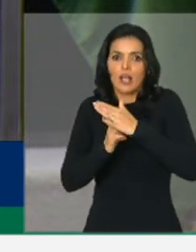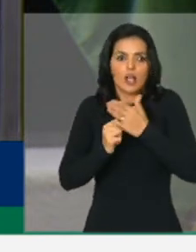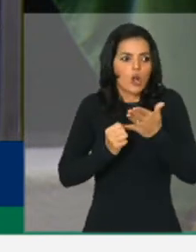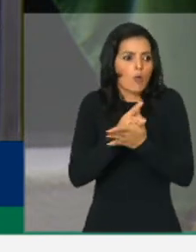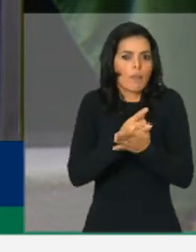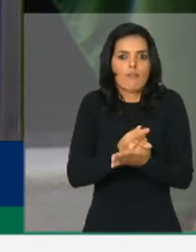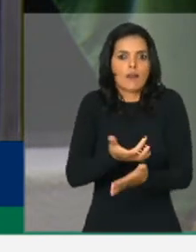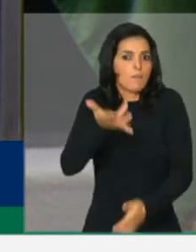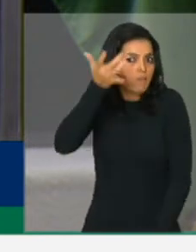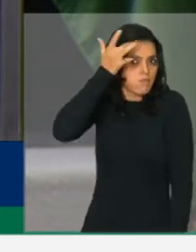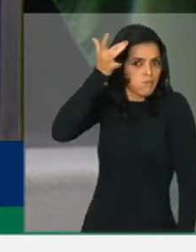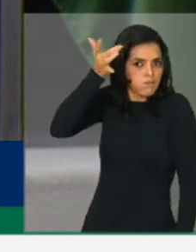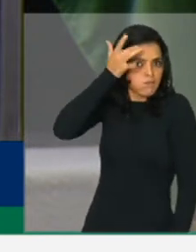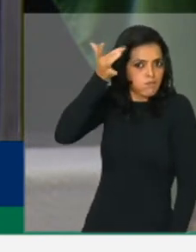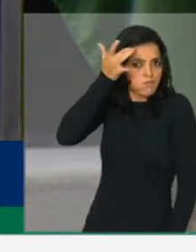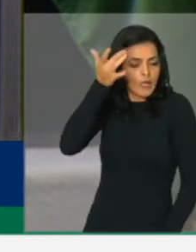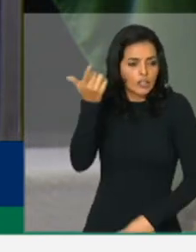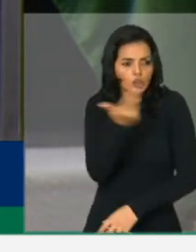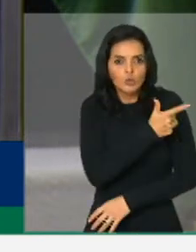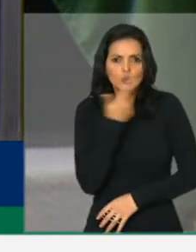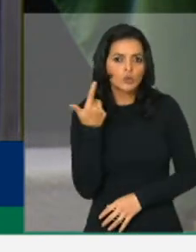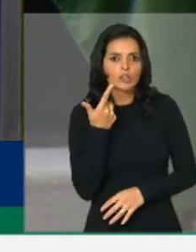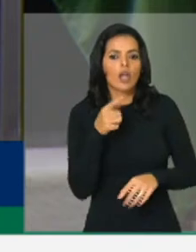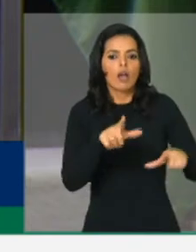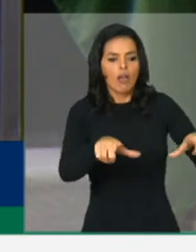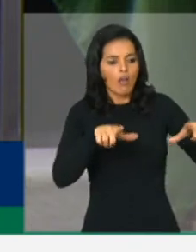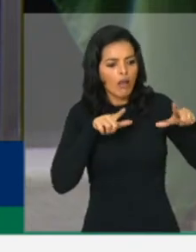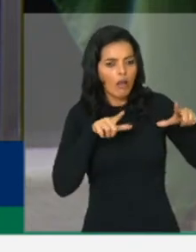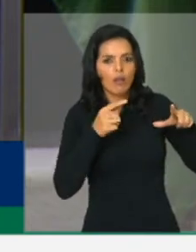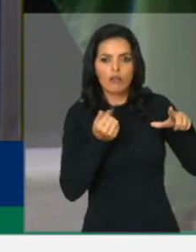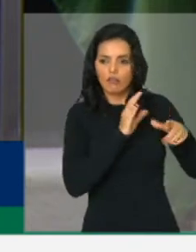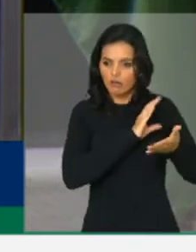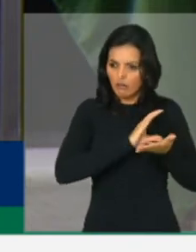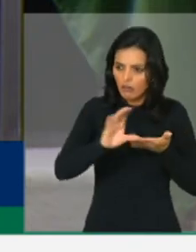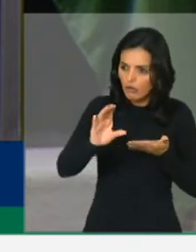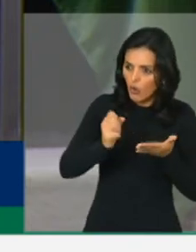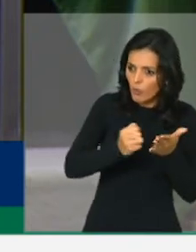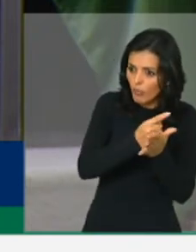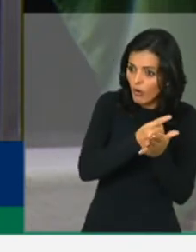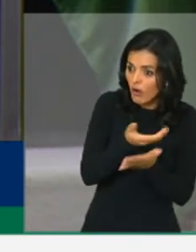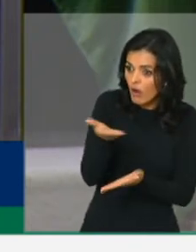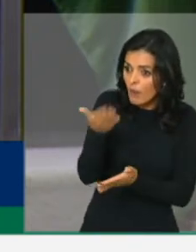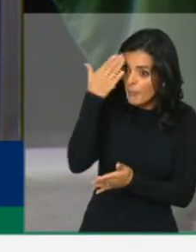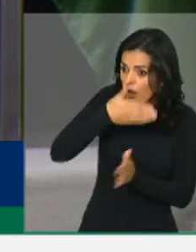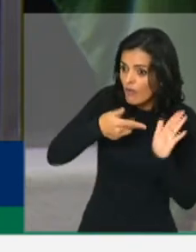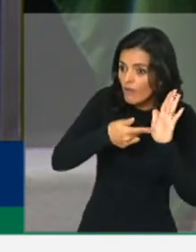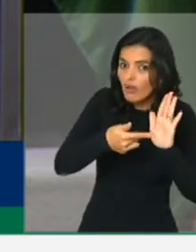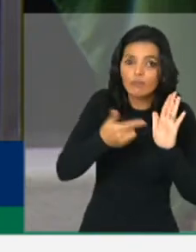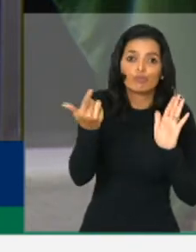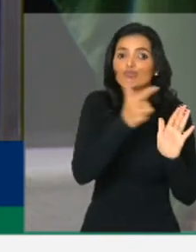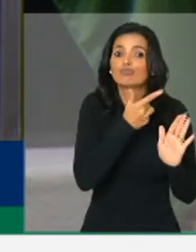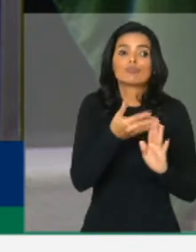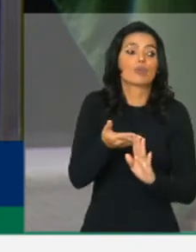SUAS CONTAS MAS A EMPRESA PERANTE O FINOR E PERANTE O FINAM ESTAVA INABILITADA E POR ISSO CARREGAVA CONSIGO UMA CHAGA DE NÃO PODER ACESSAR A